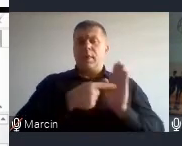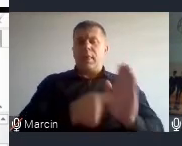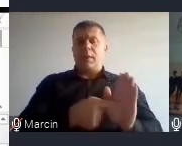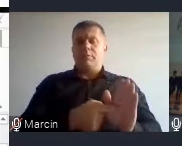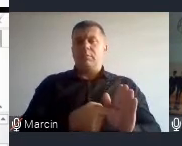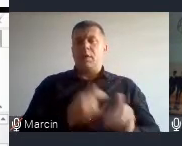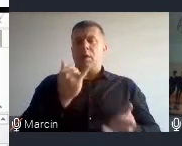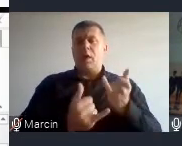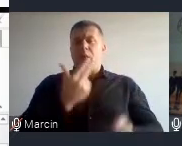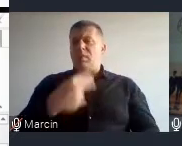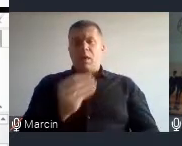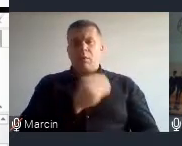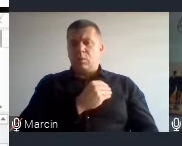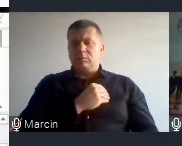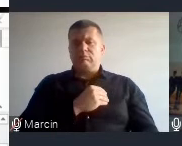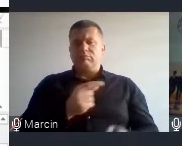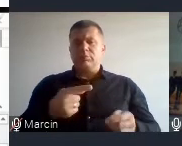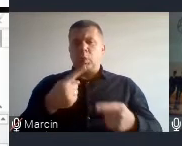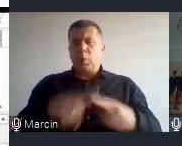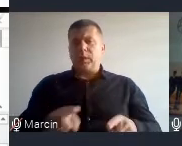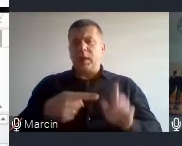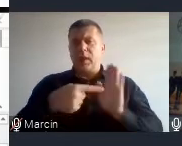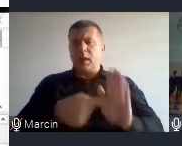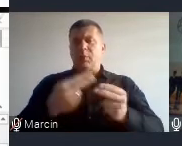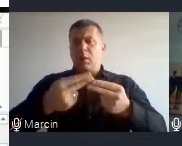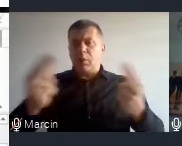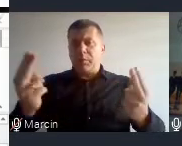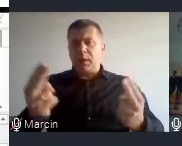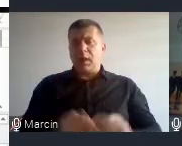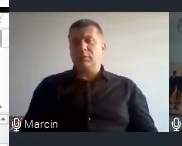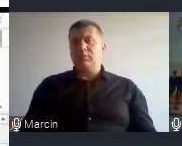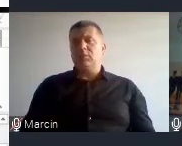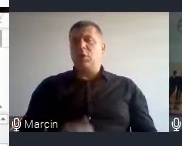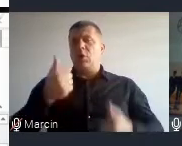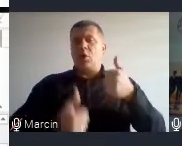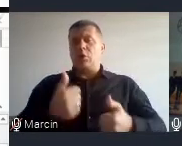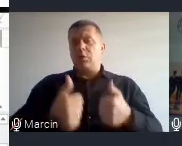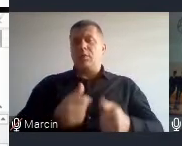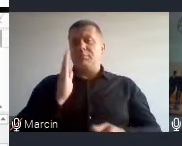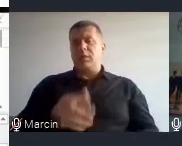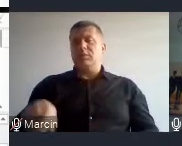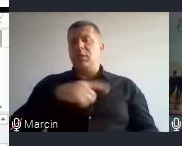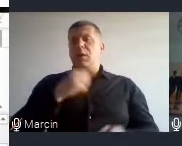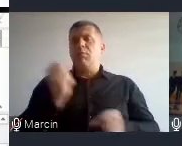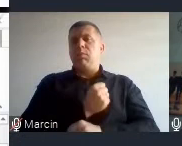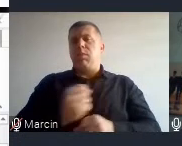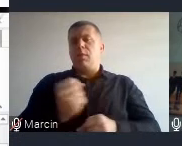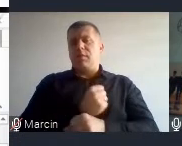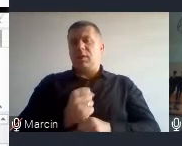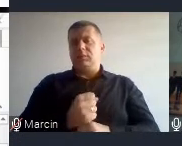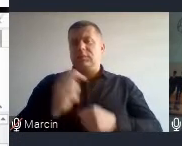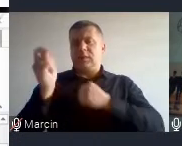Za niedotrzymanie terminu w publikacji ogłoszeń w zasadzie konkurencyjności będziemy mieli poważne kary.